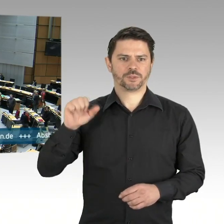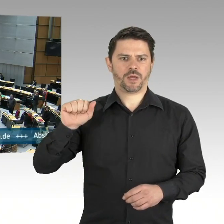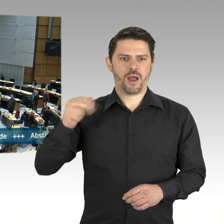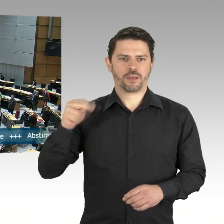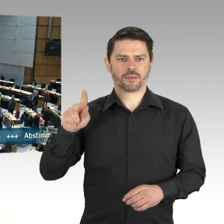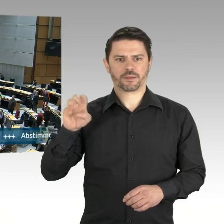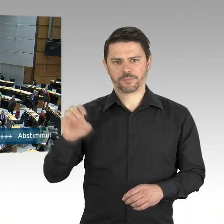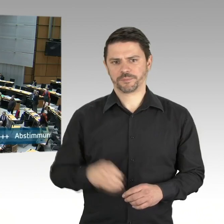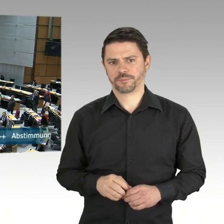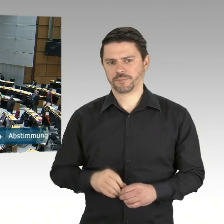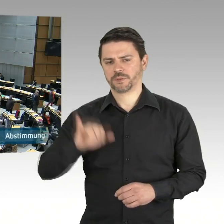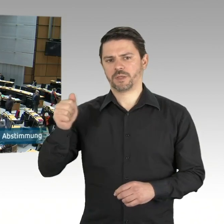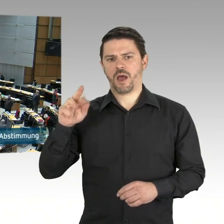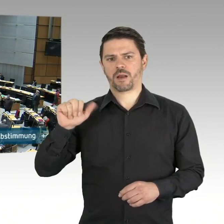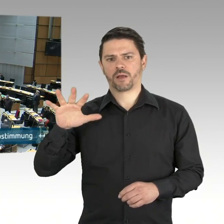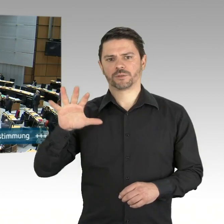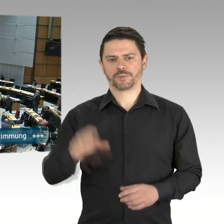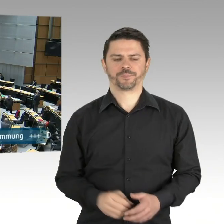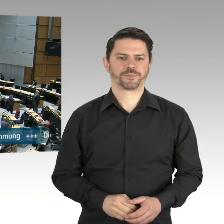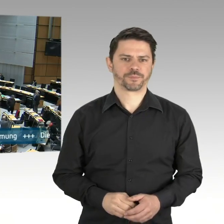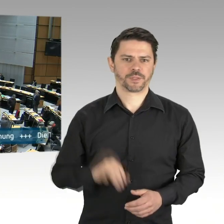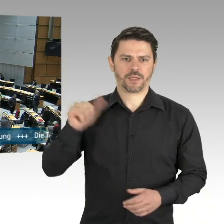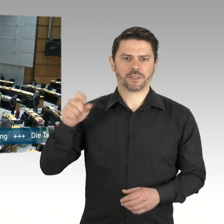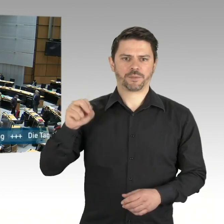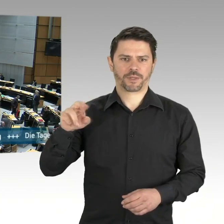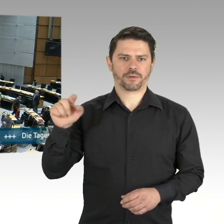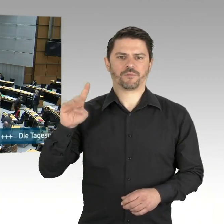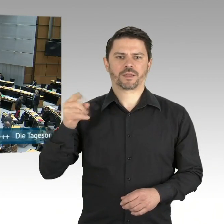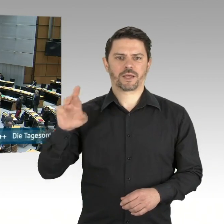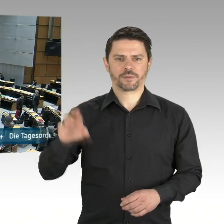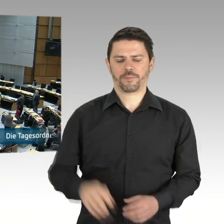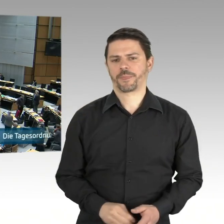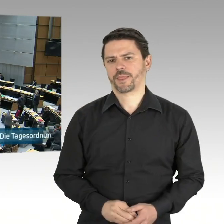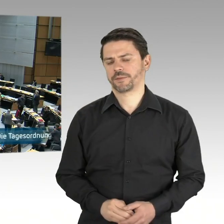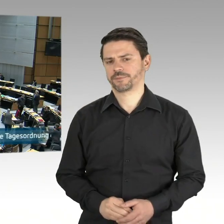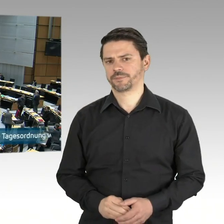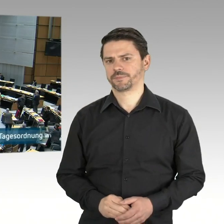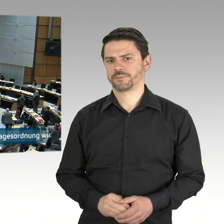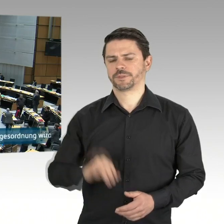Frau Dr. Maren Jasper-Winter. Herr Dr. Robbin Juhnke.